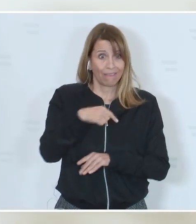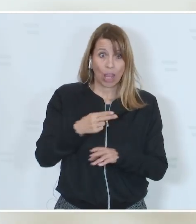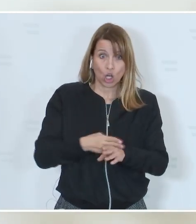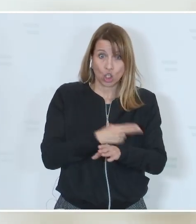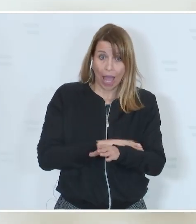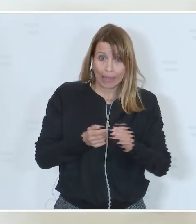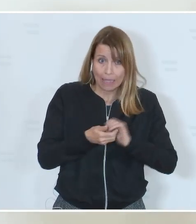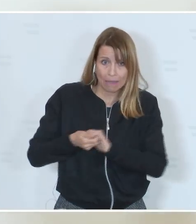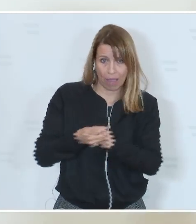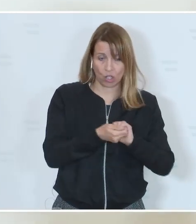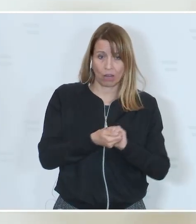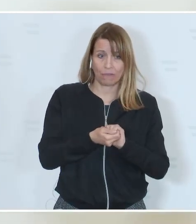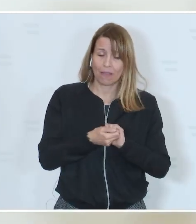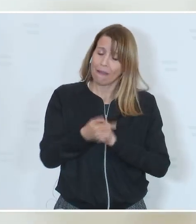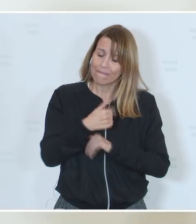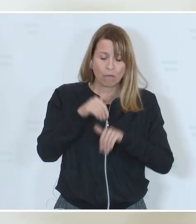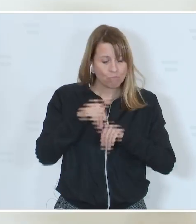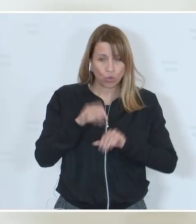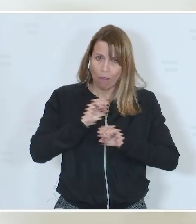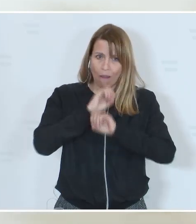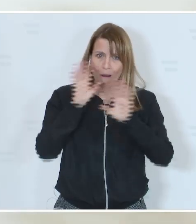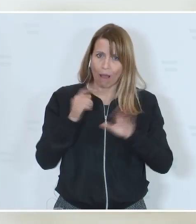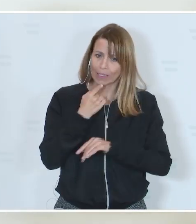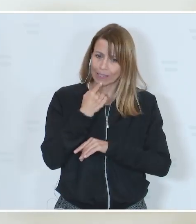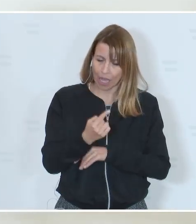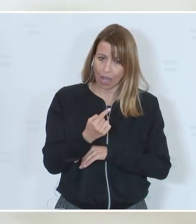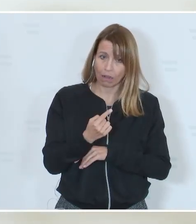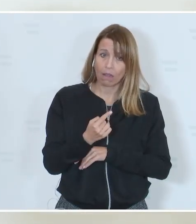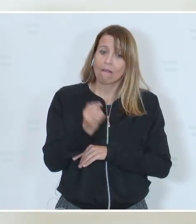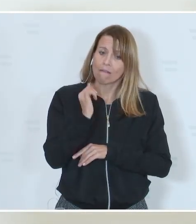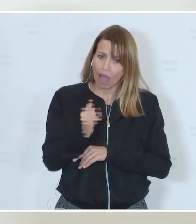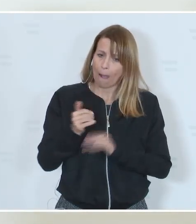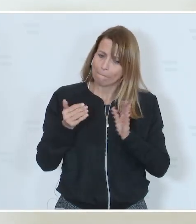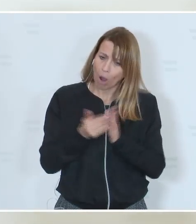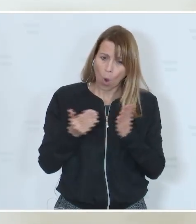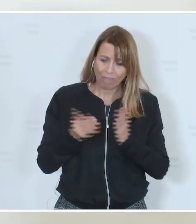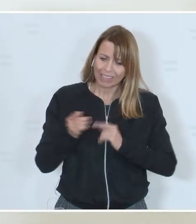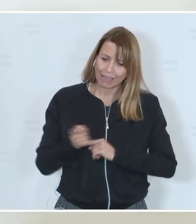wir hier wirklich ganz klar sagen: Wir benötigen einen dauerhaften Waffenstillstand. Ich weiß,